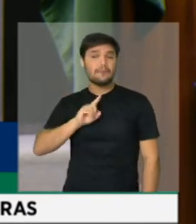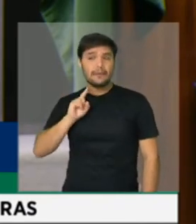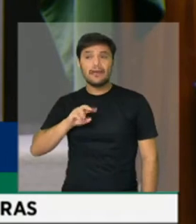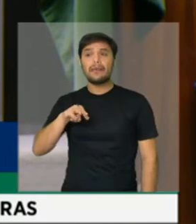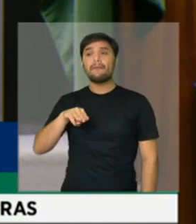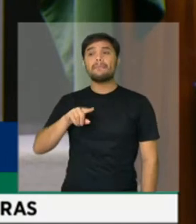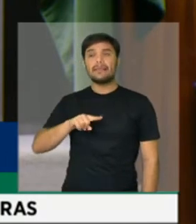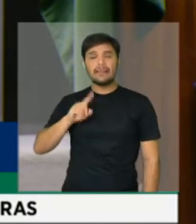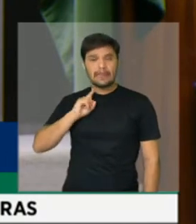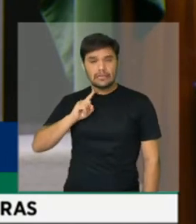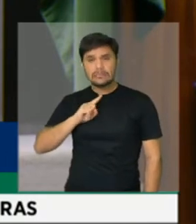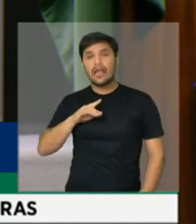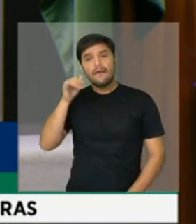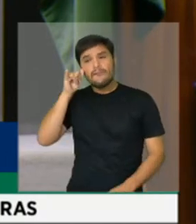DÉCADA DE 60. FOI CONSTRUÍDA EXATAMENTE PARA NÃO TER